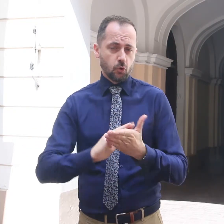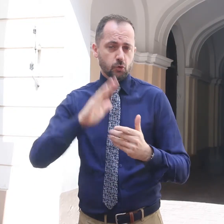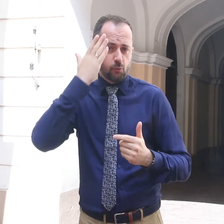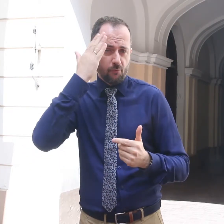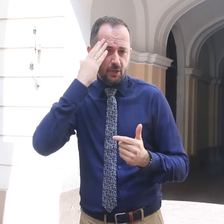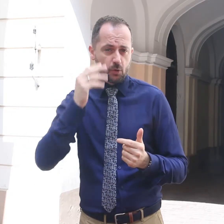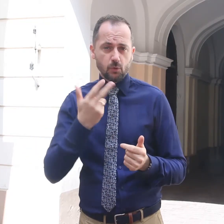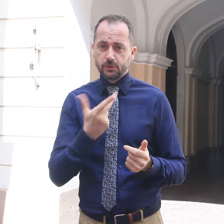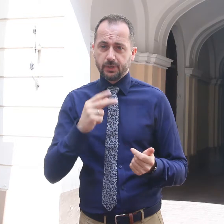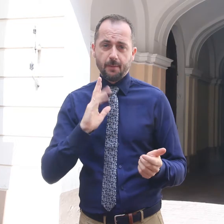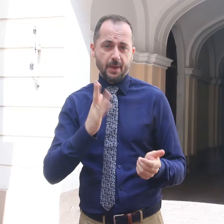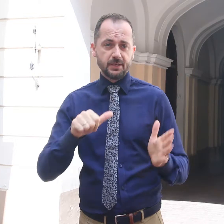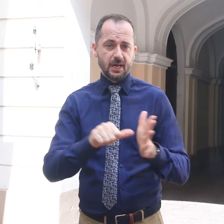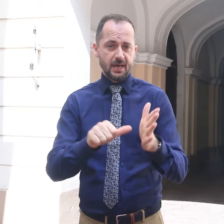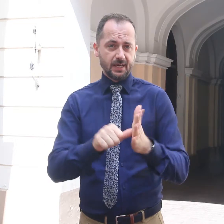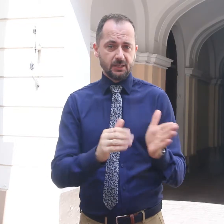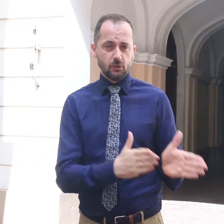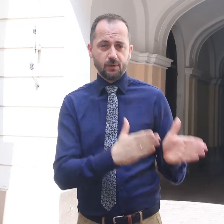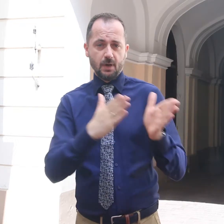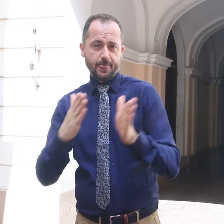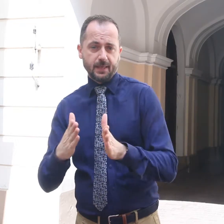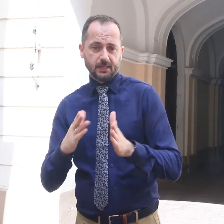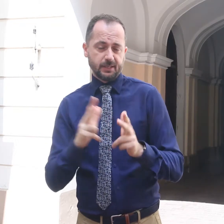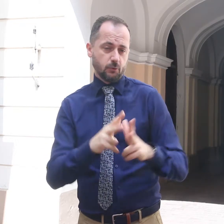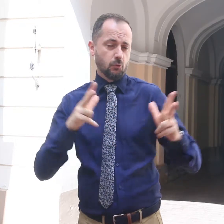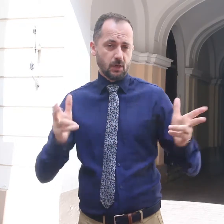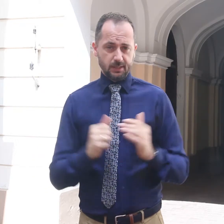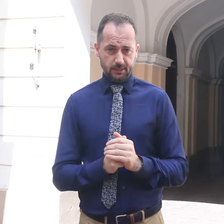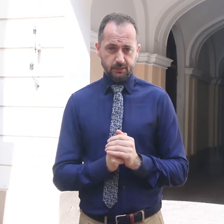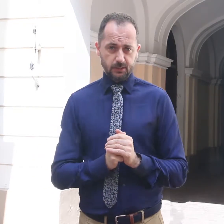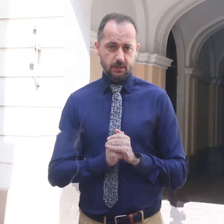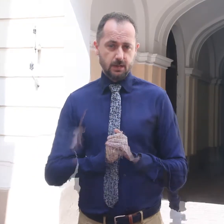Było wiadomo, że nie będzie kandydował na kolejną kadencję.